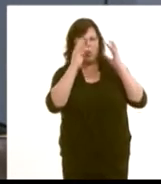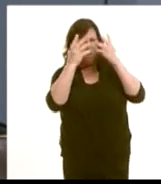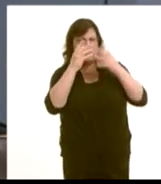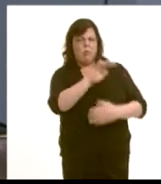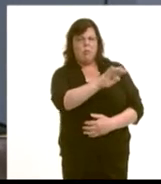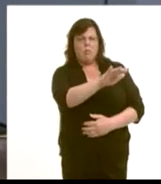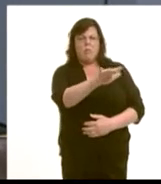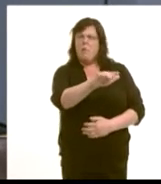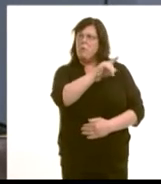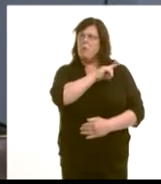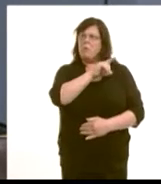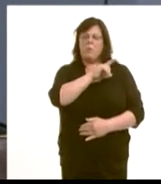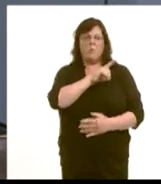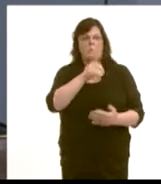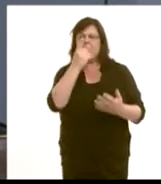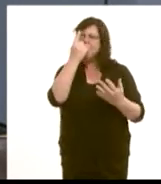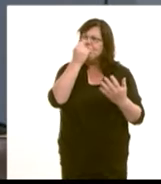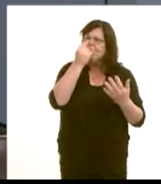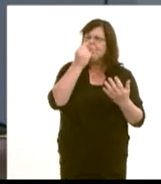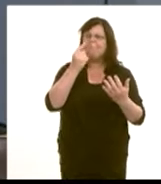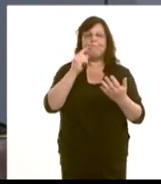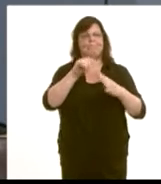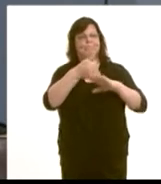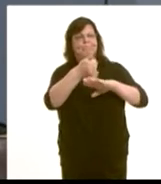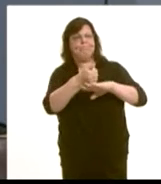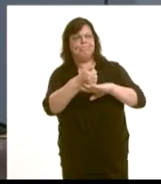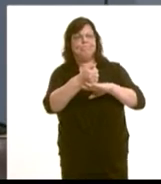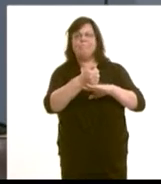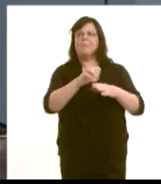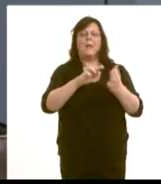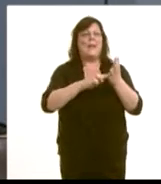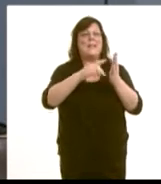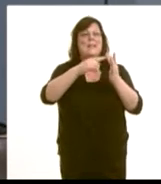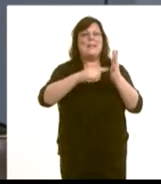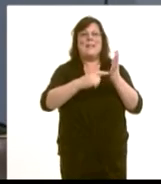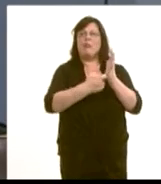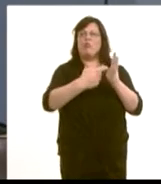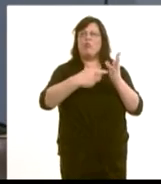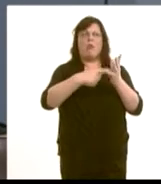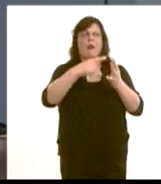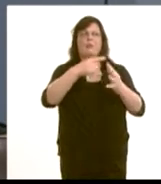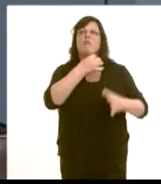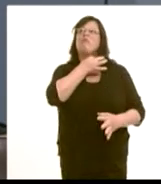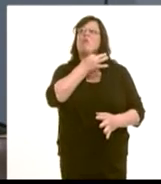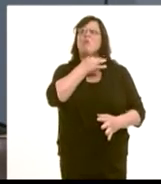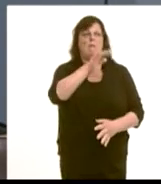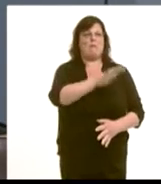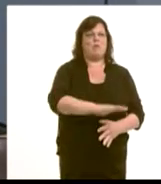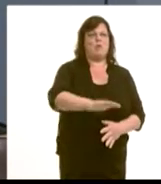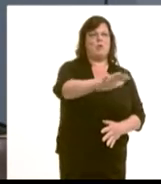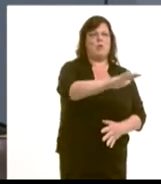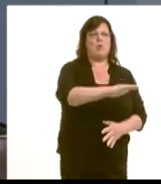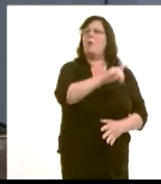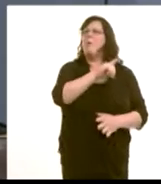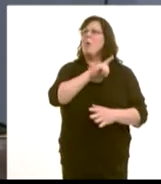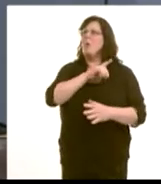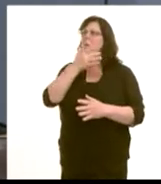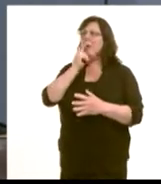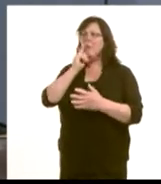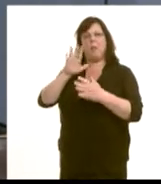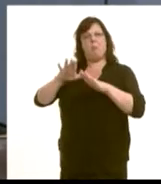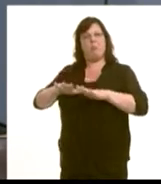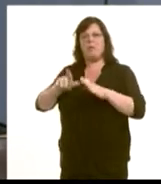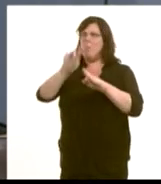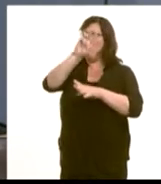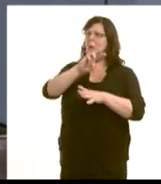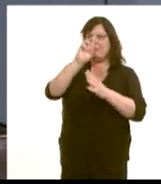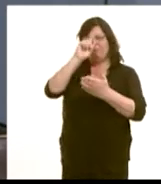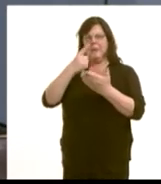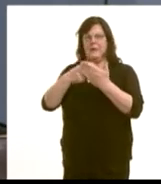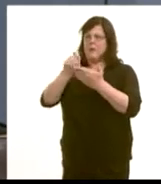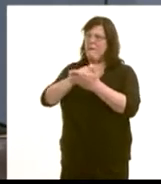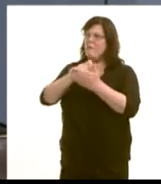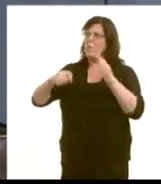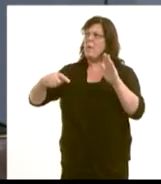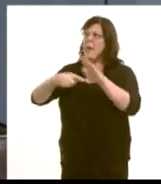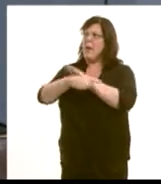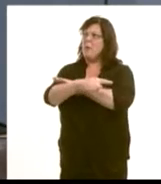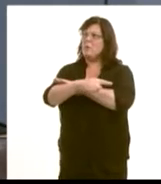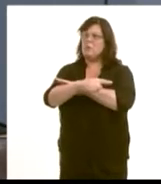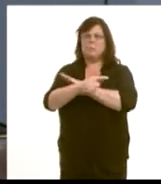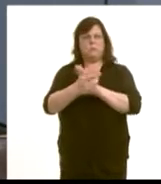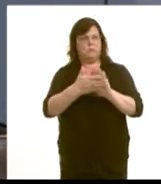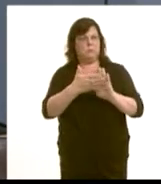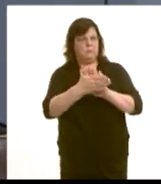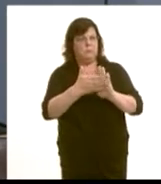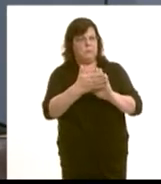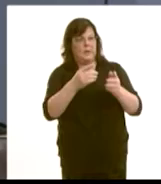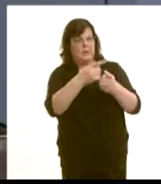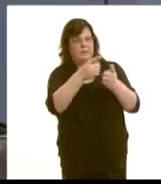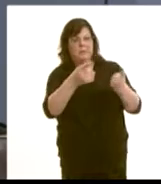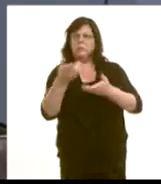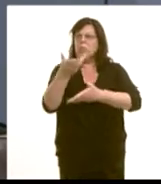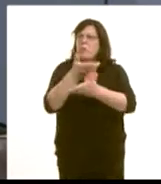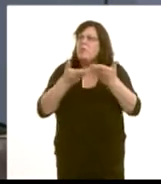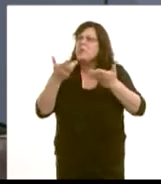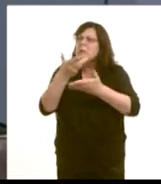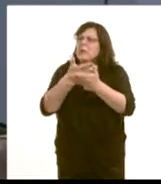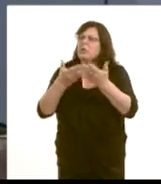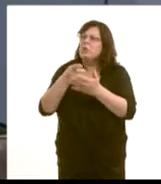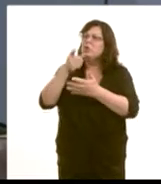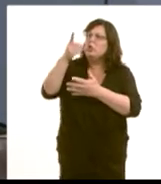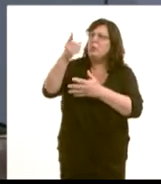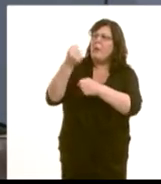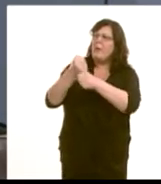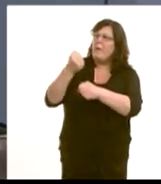Oherwydd penderfyniad pobl Prydain, a Chymru, i adael yr Undeb Ewropeaidd, a allwch chi